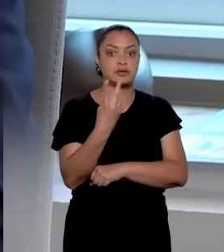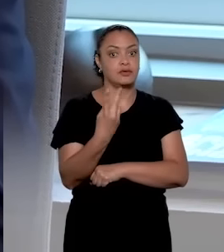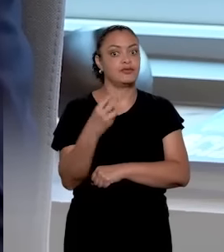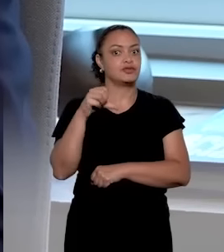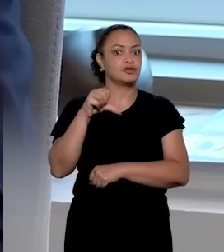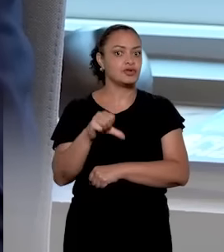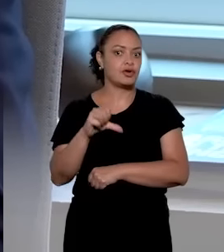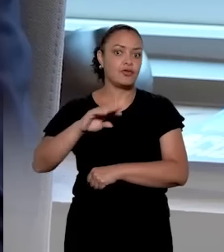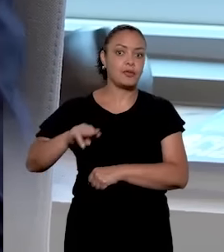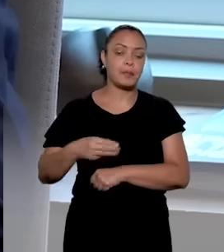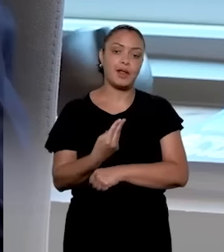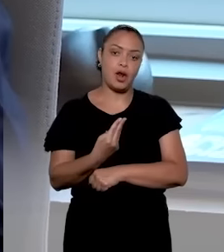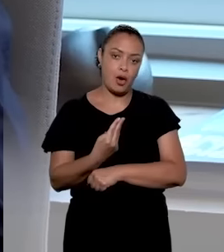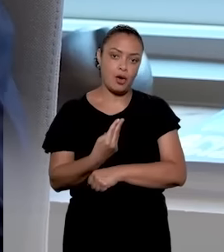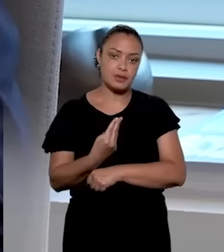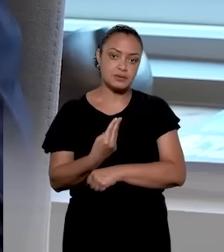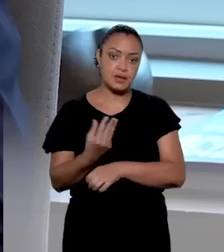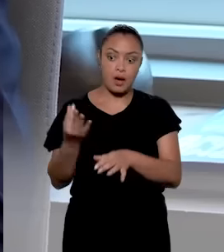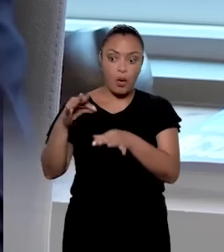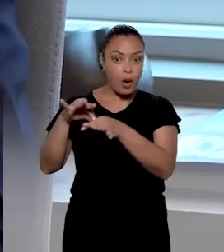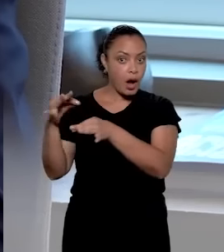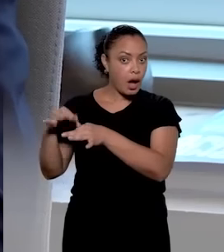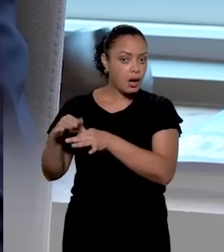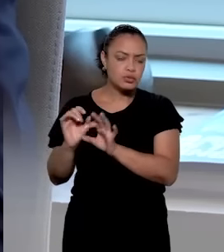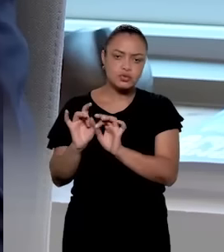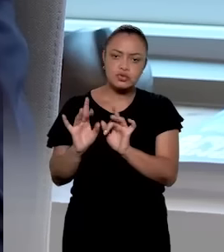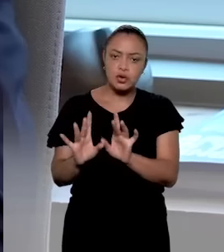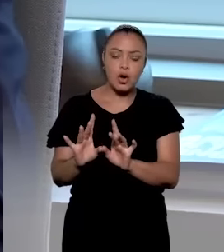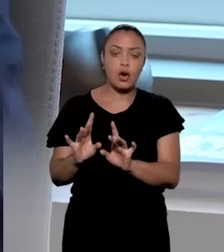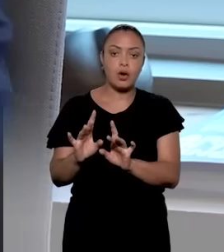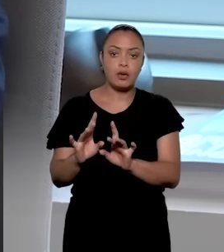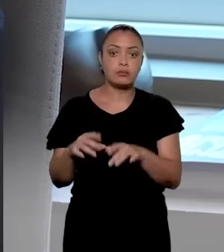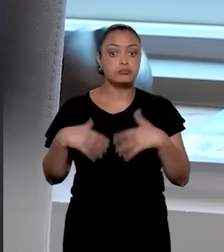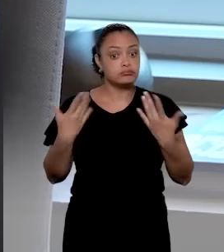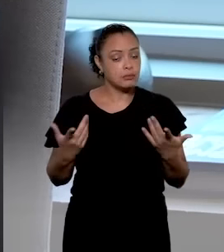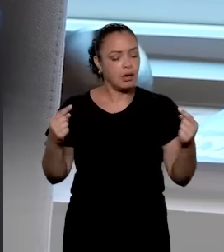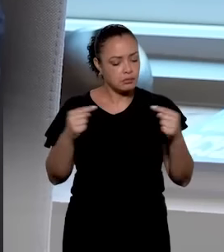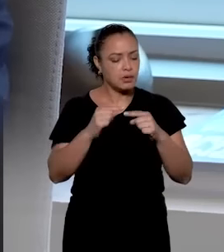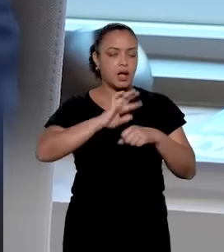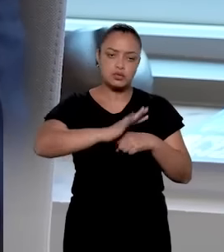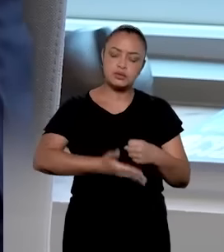hectares em... só em grãos, sem falar no resto, isso é sustentabilidade na veia, é a área que